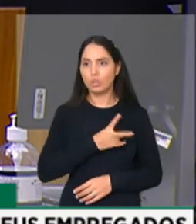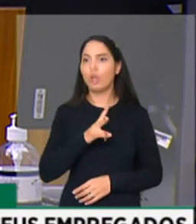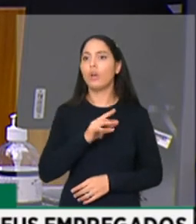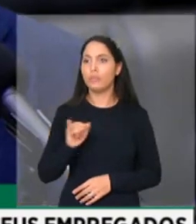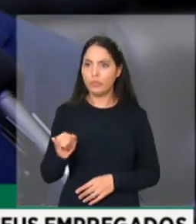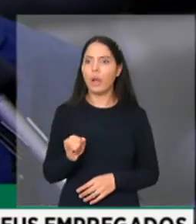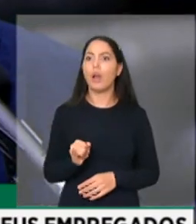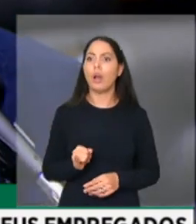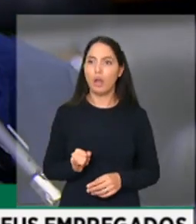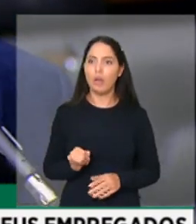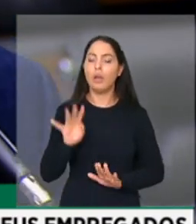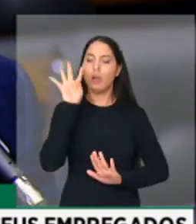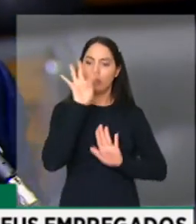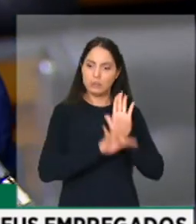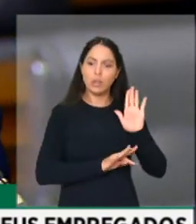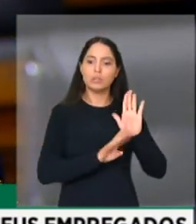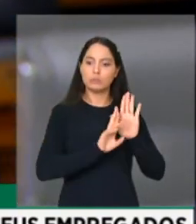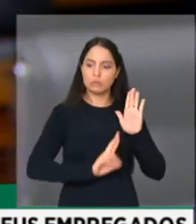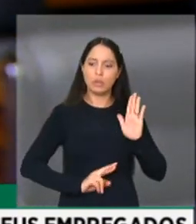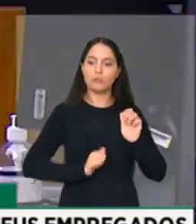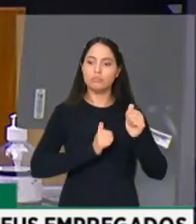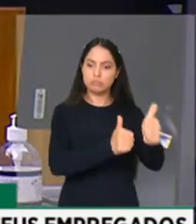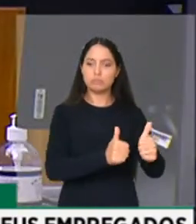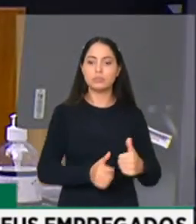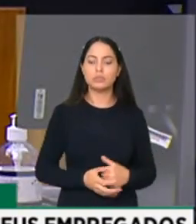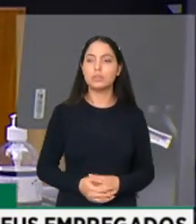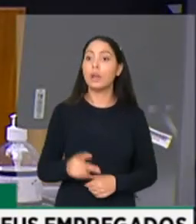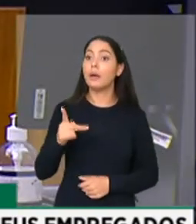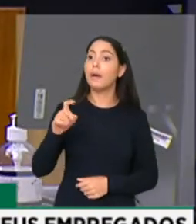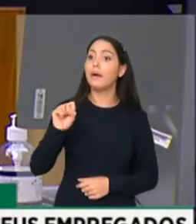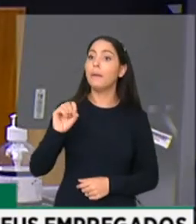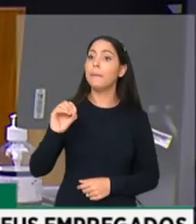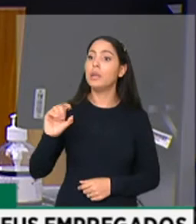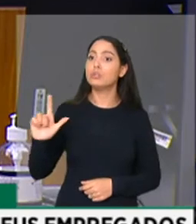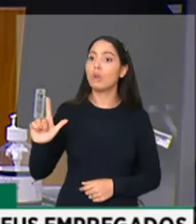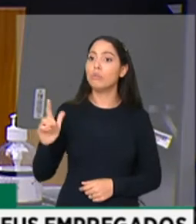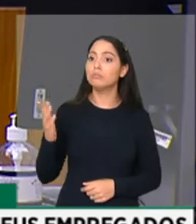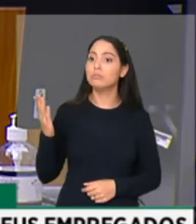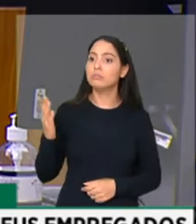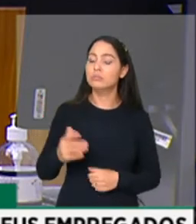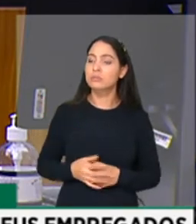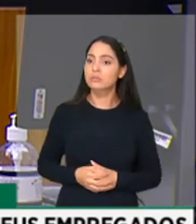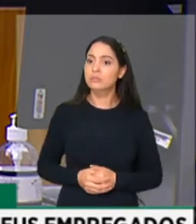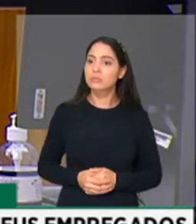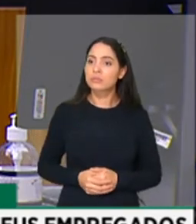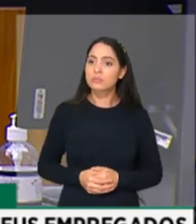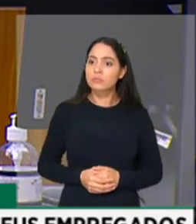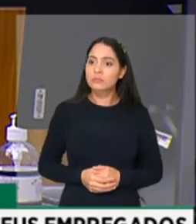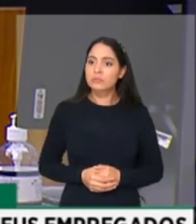ACOMPANHAR O TEXTO DA RELATORA. [PRESIDENTE]: COMO ORIENTA O PSOL? [DEPUTADO]: SENHOR